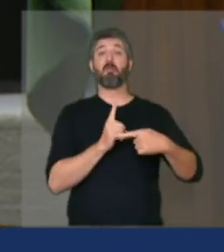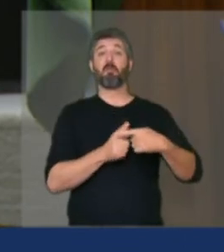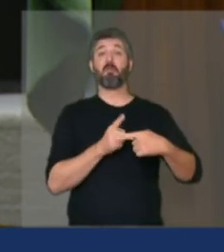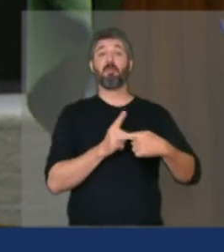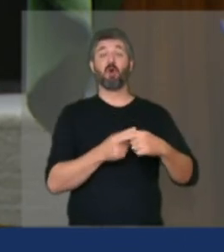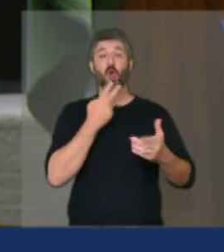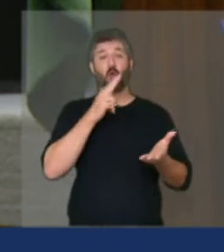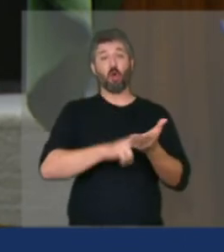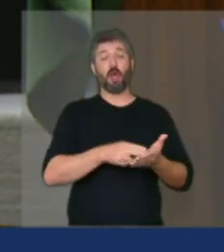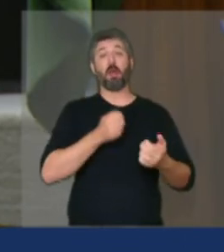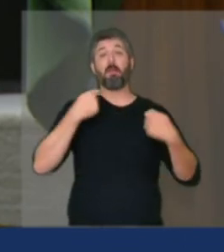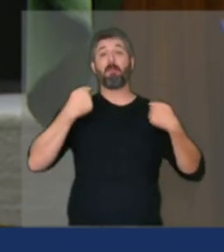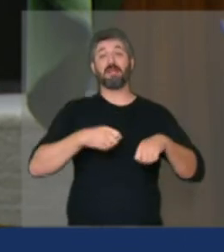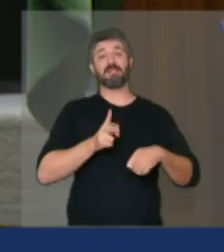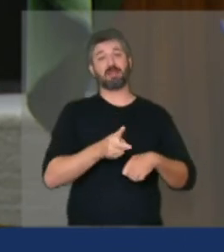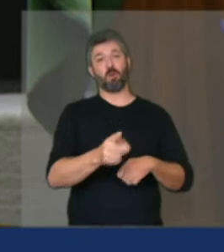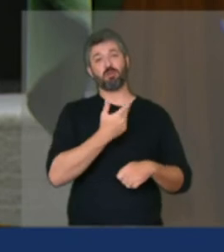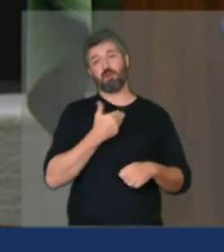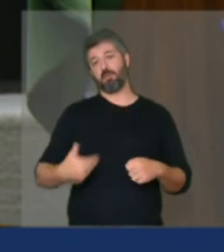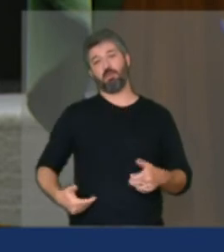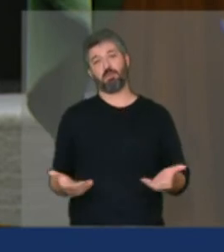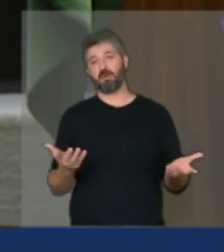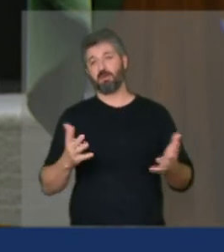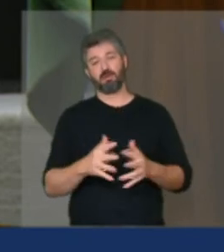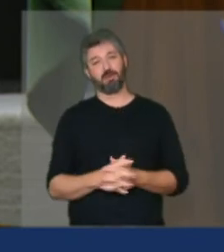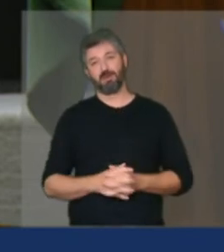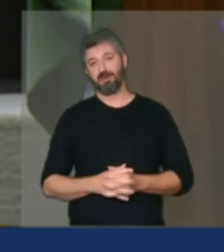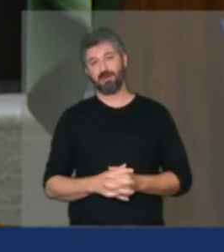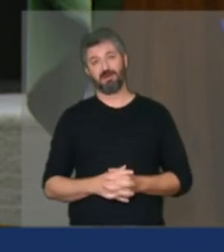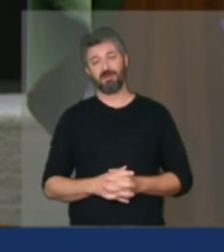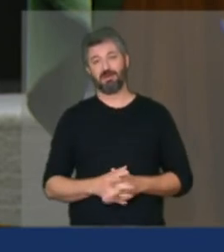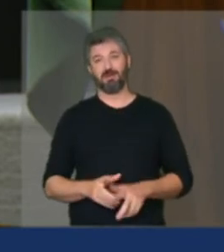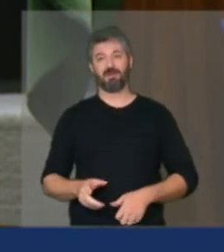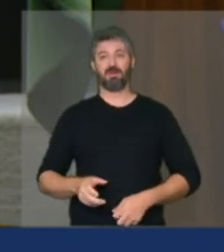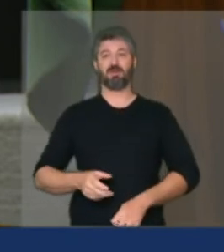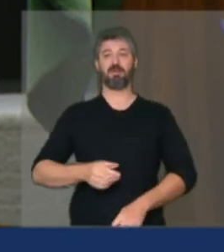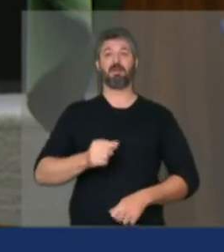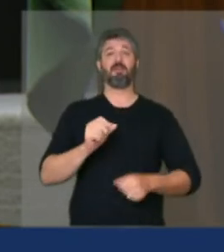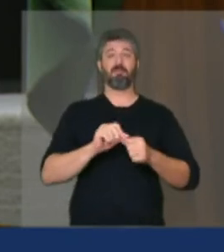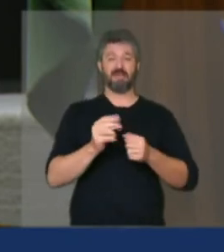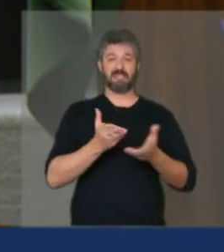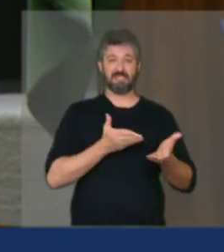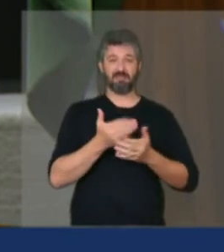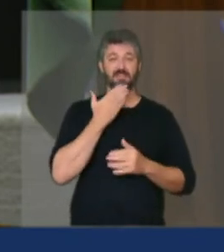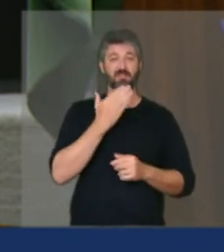ELE USA MUITOS ARGUMENTOS QUE JUSTIFICA MANTER OS CORREIOS COMO EMPRESA PÚBLICA PRESTADORA DE SERVIÇO DO NOSSO PAÍS. QUANDO ELE AFIRMA QUE OS CORREIOS ESTÃO